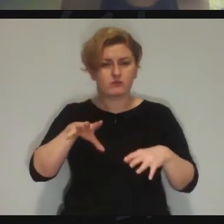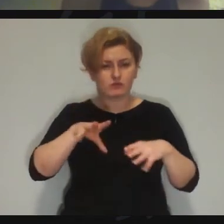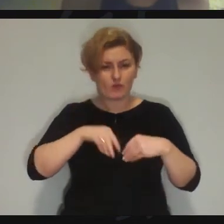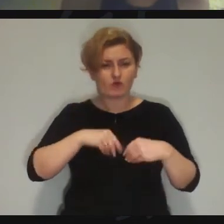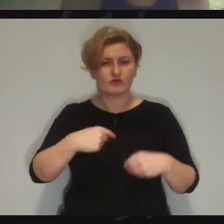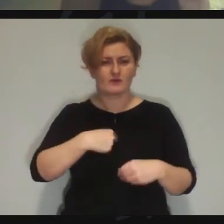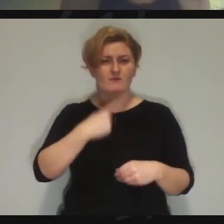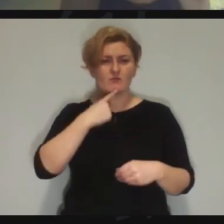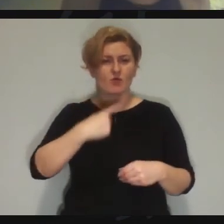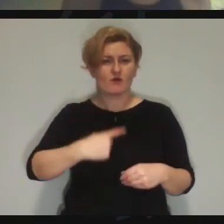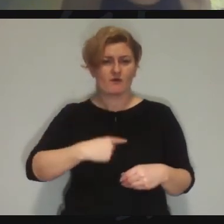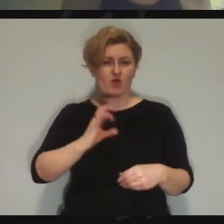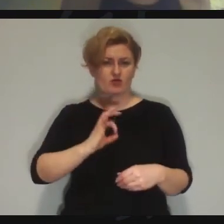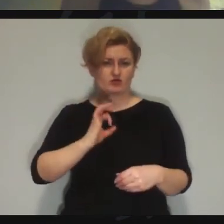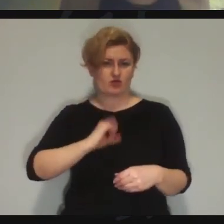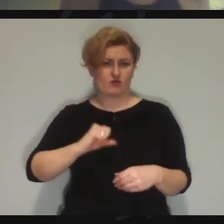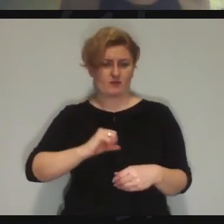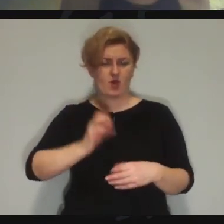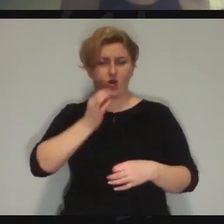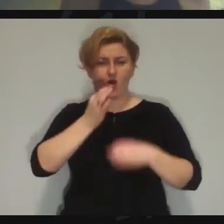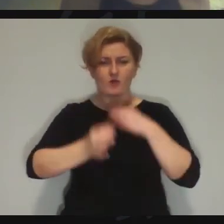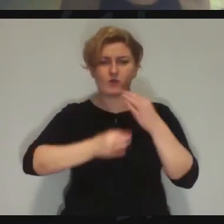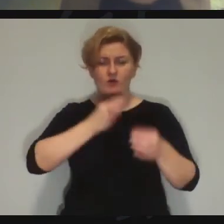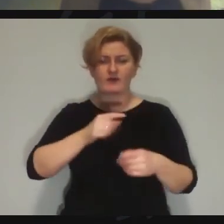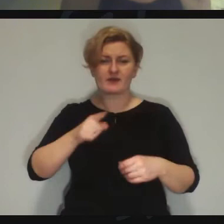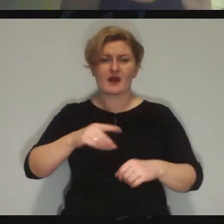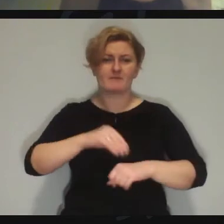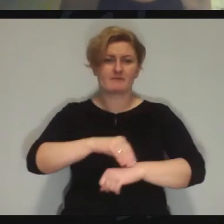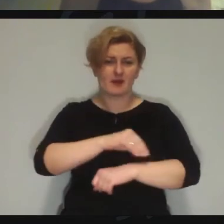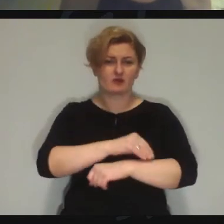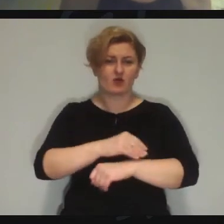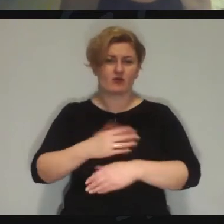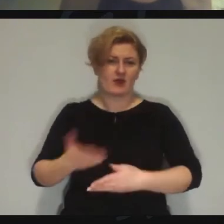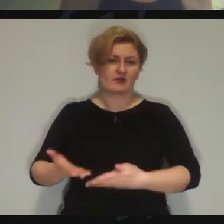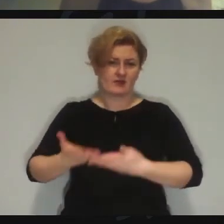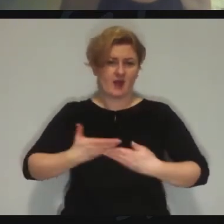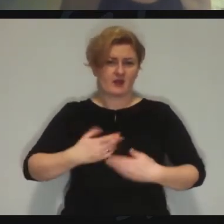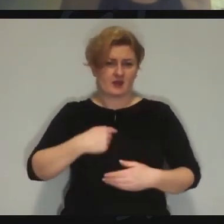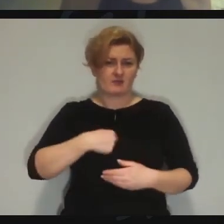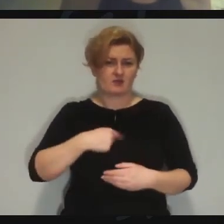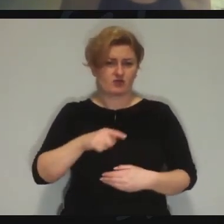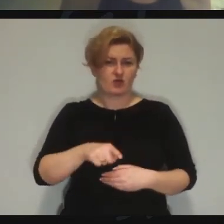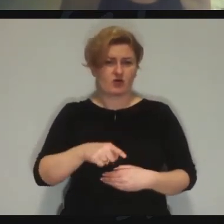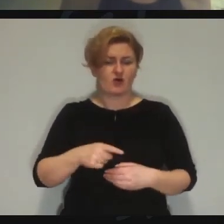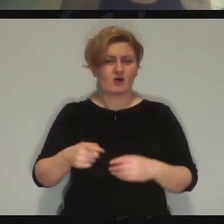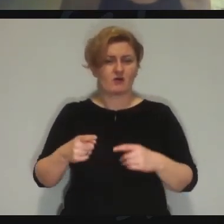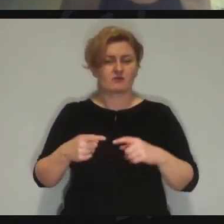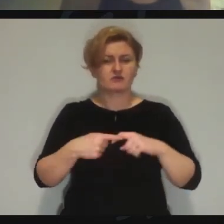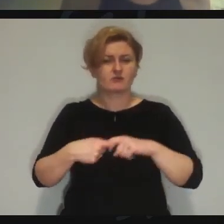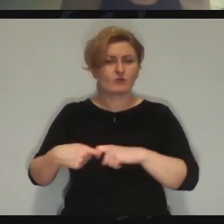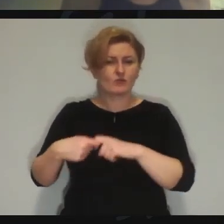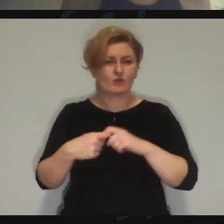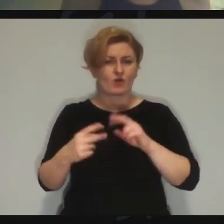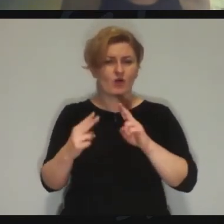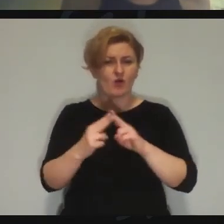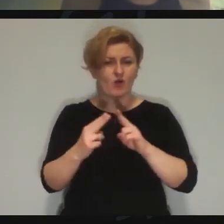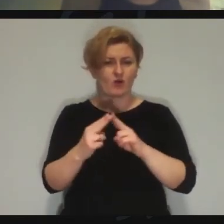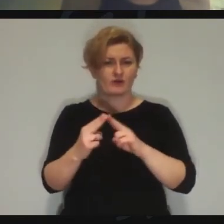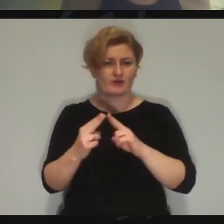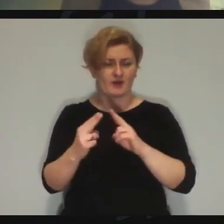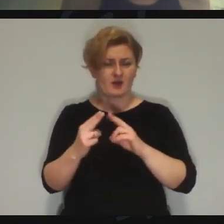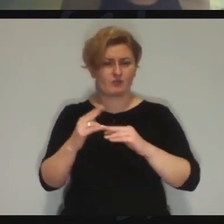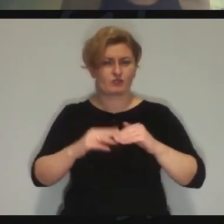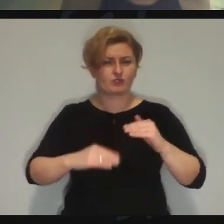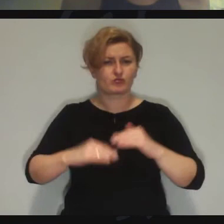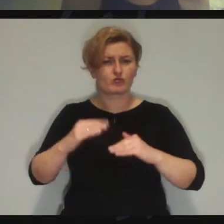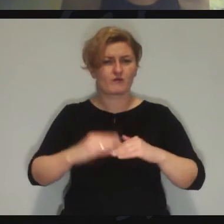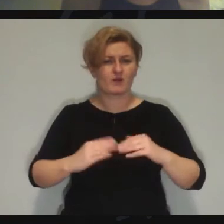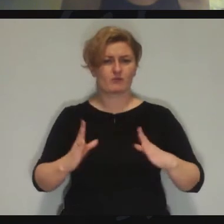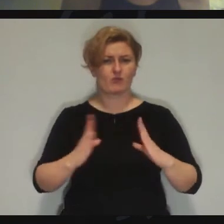Ta metoda pozwala mi nawiązywać relacje i budować poczucie bezpieczeństwa.